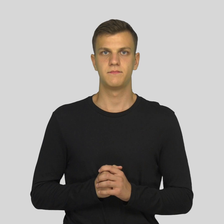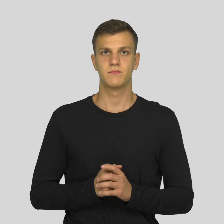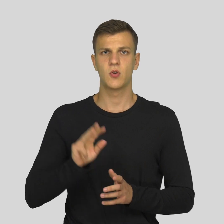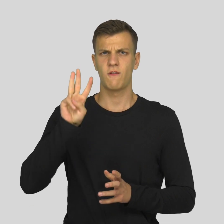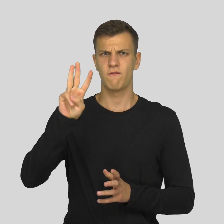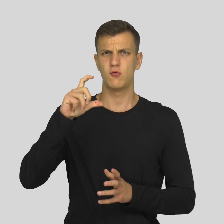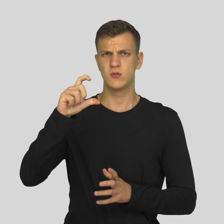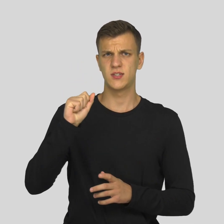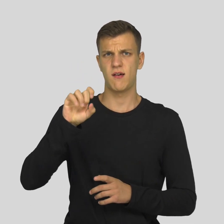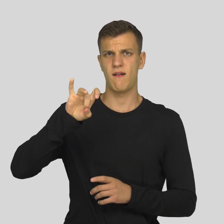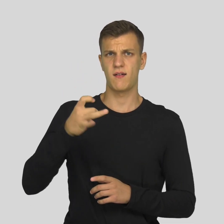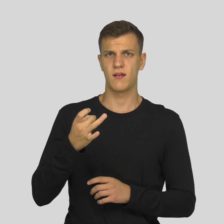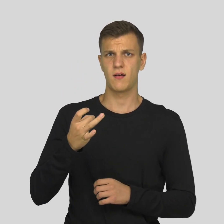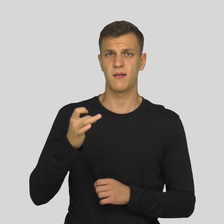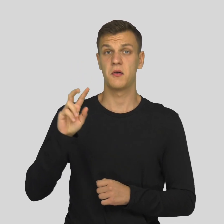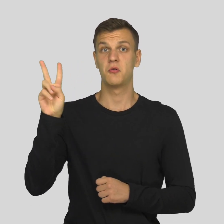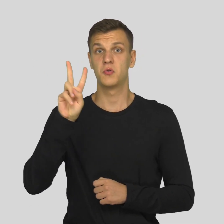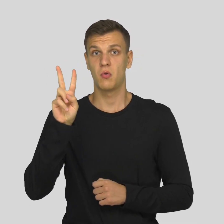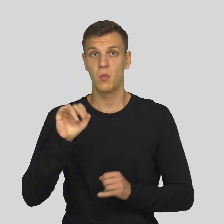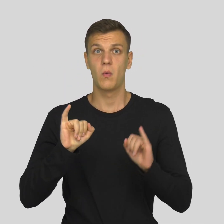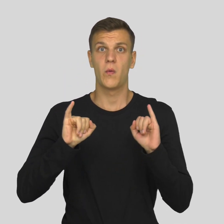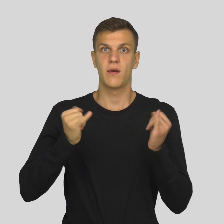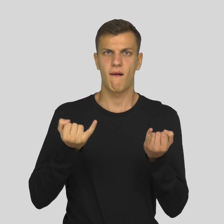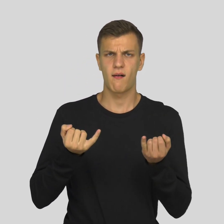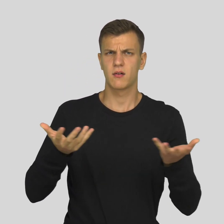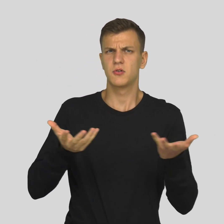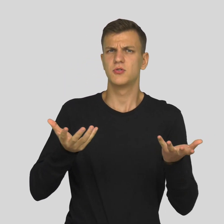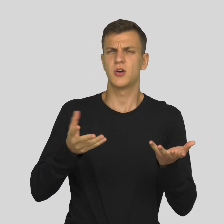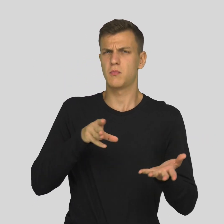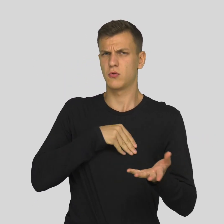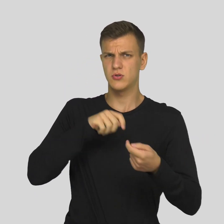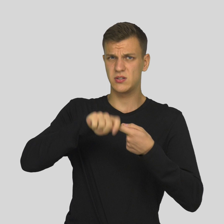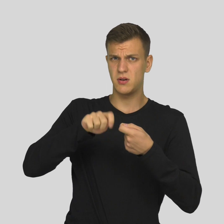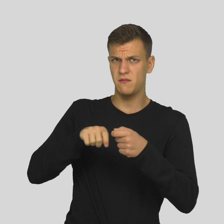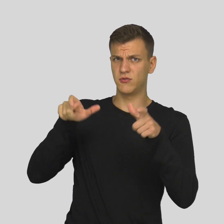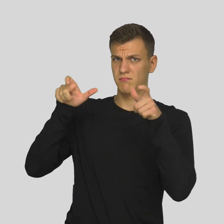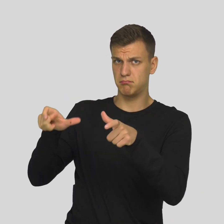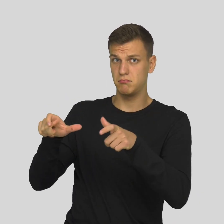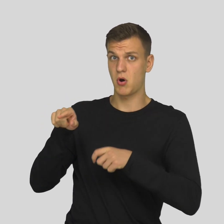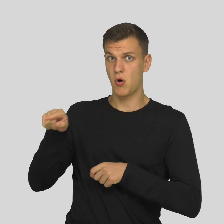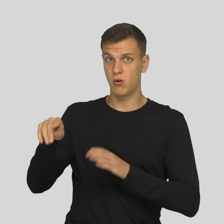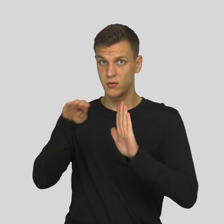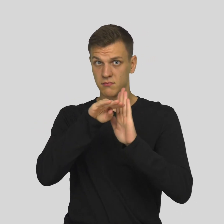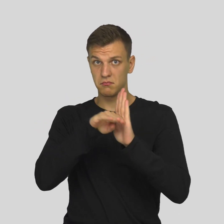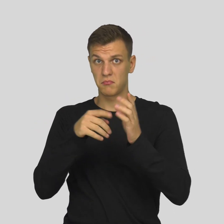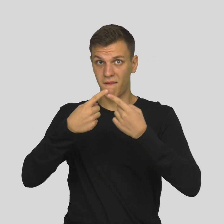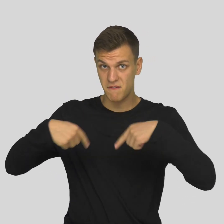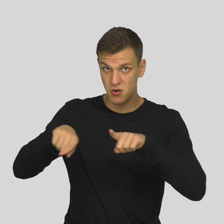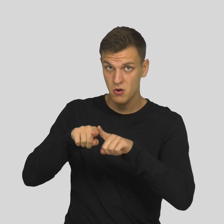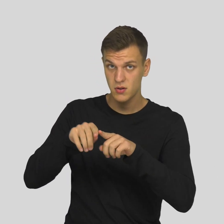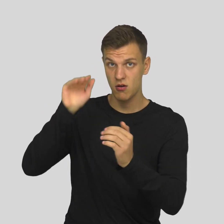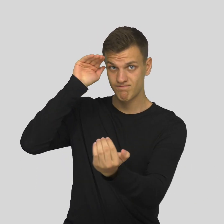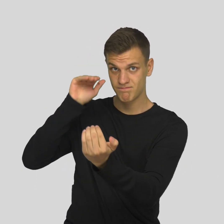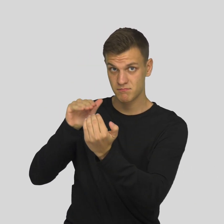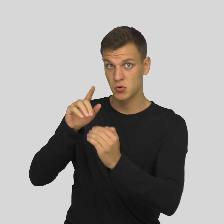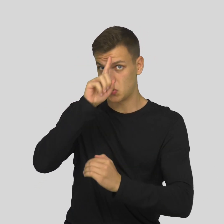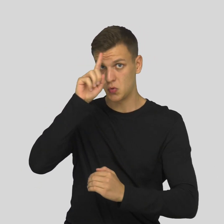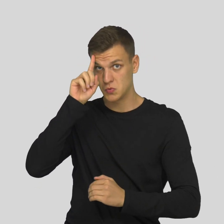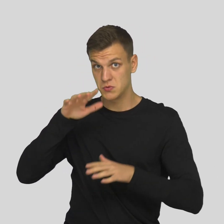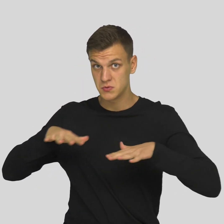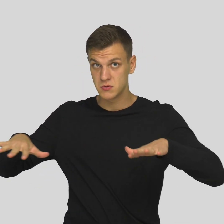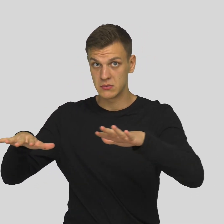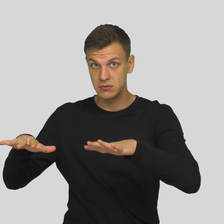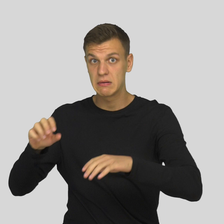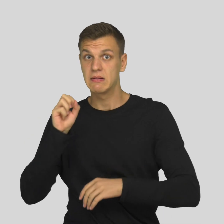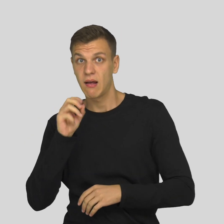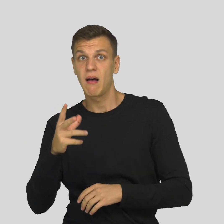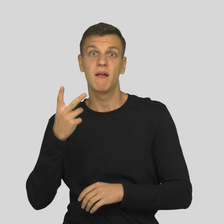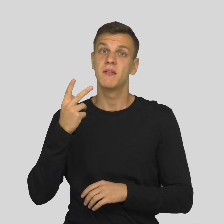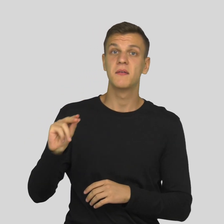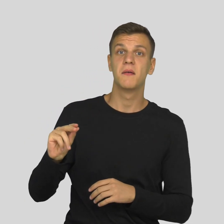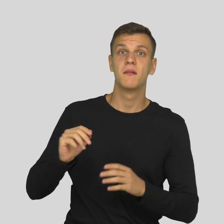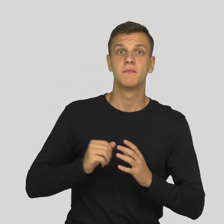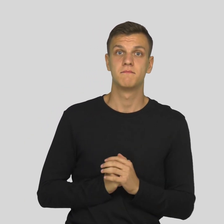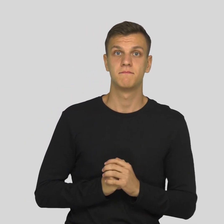WCAG – kto, jak i gdzie może egzekwować spełnienie kryteriów dostępności?